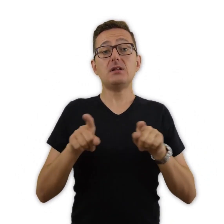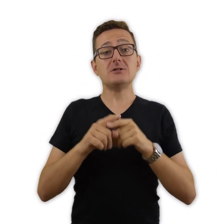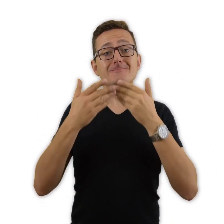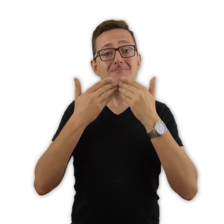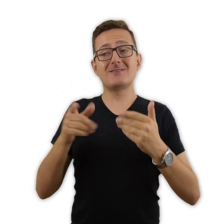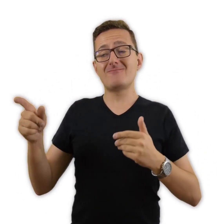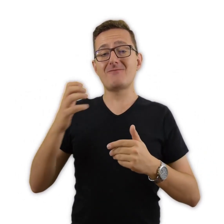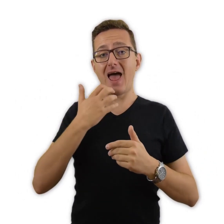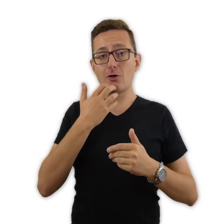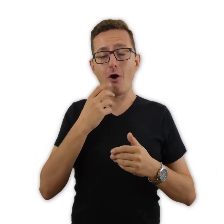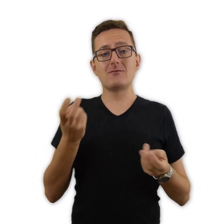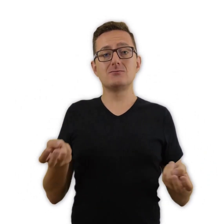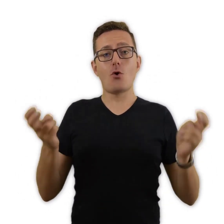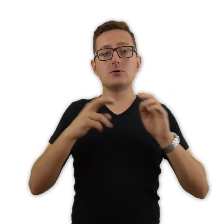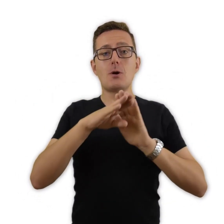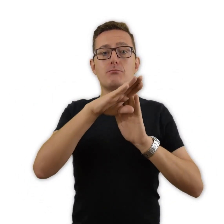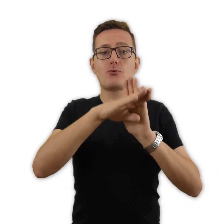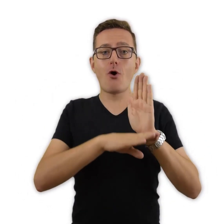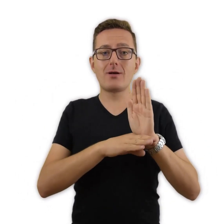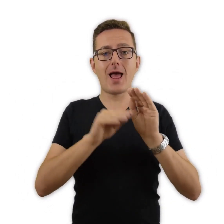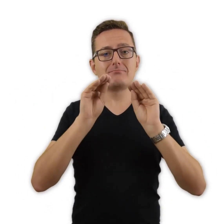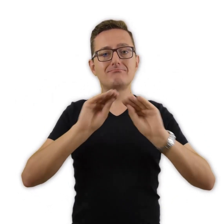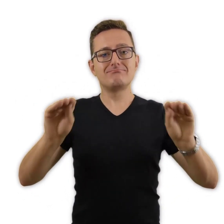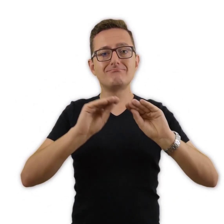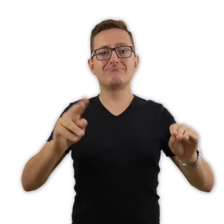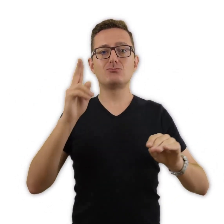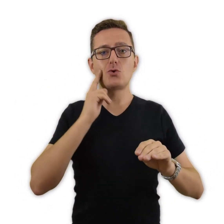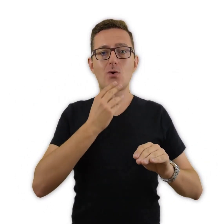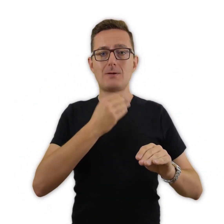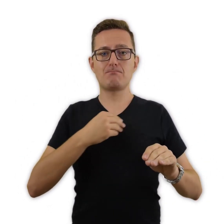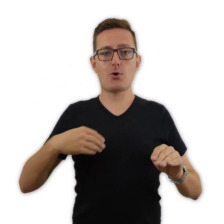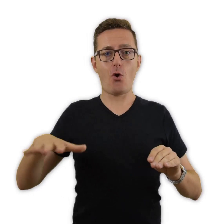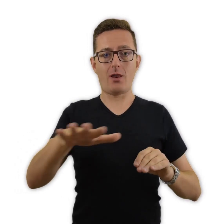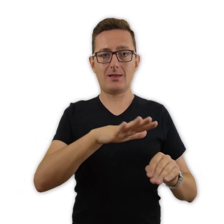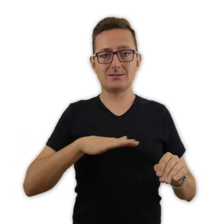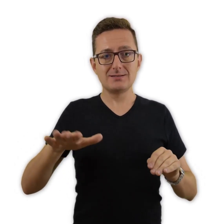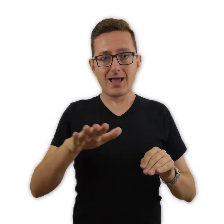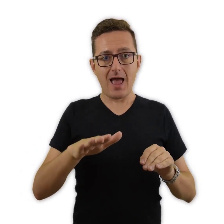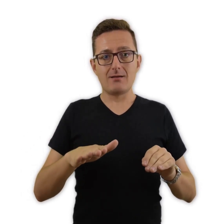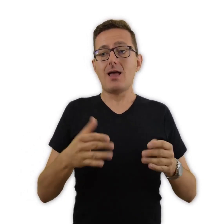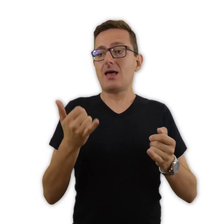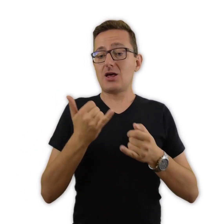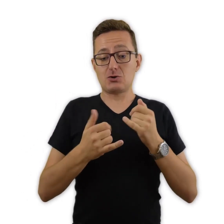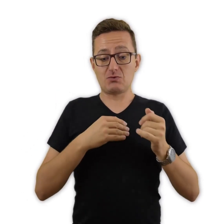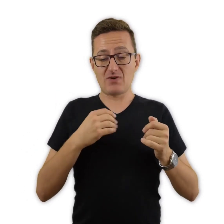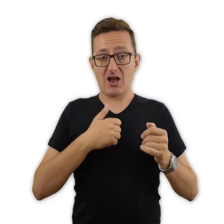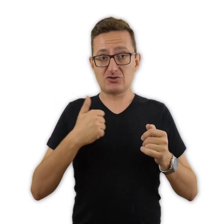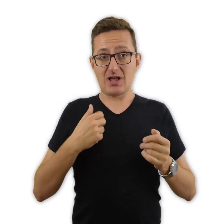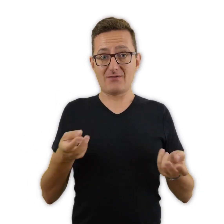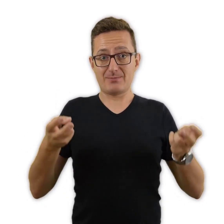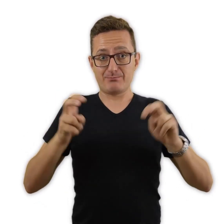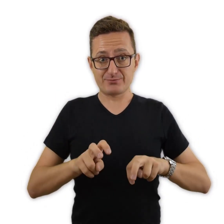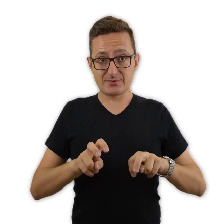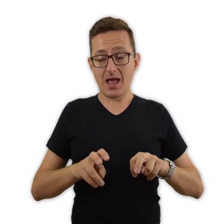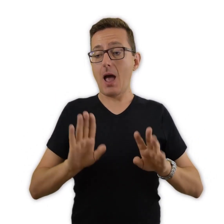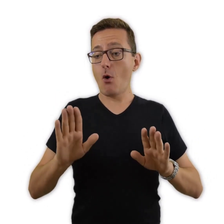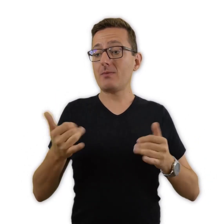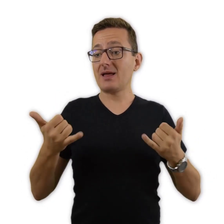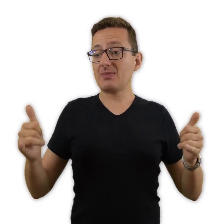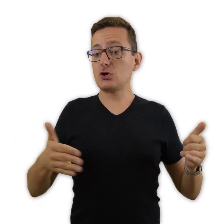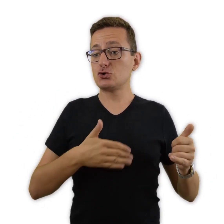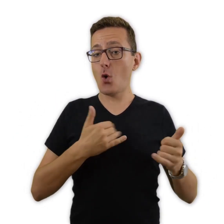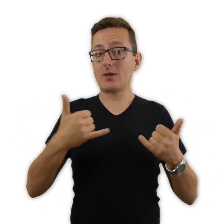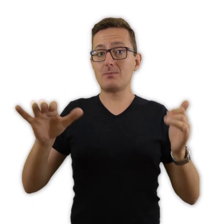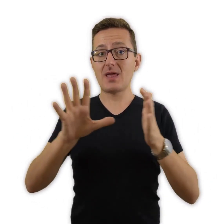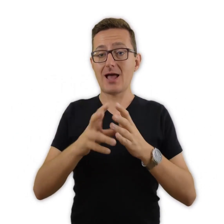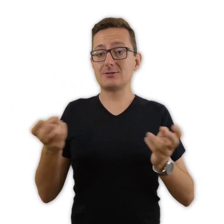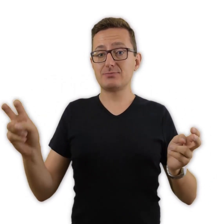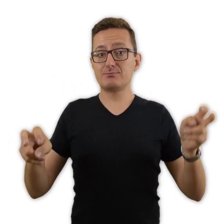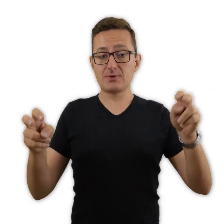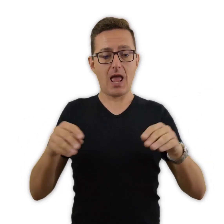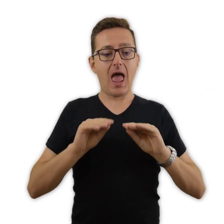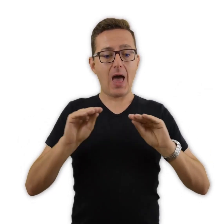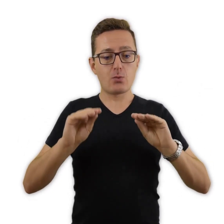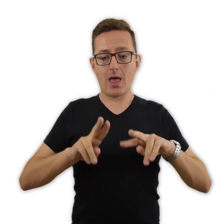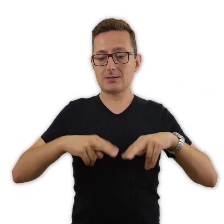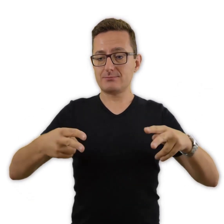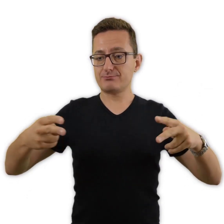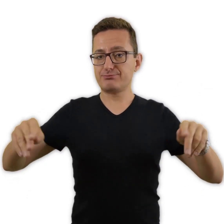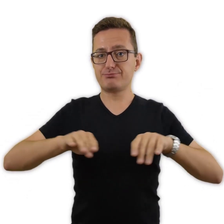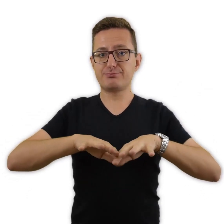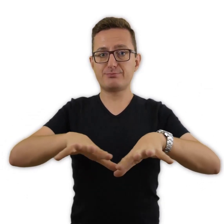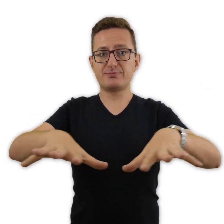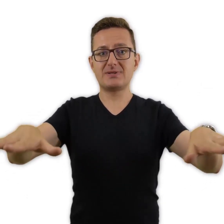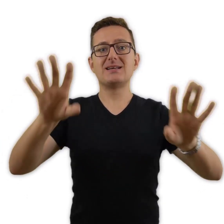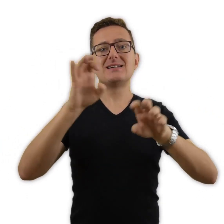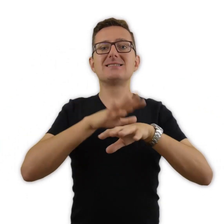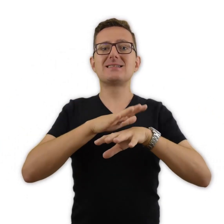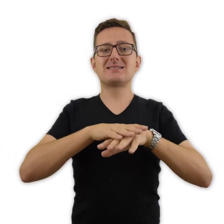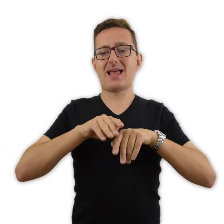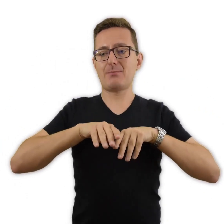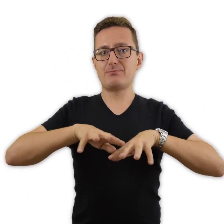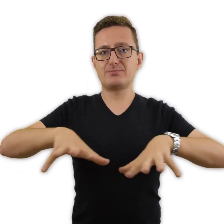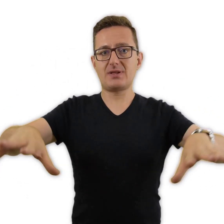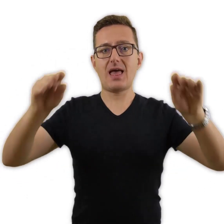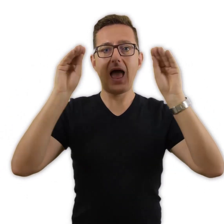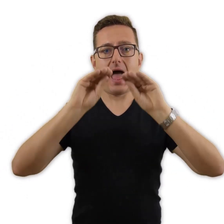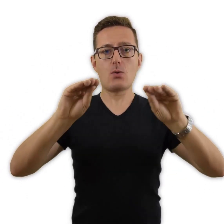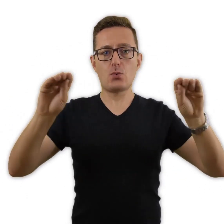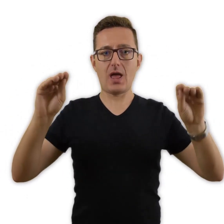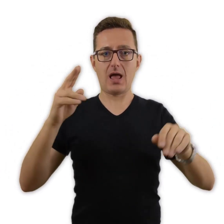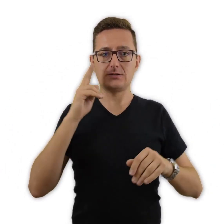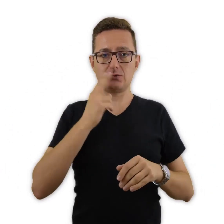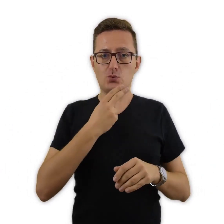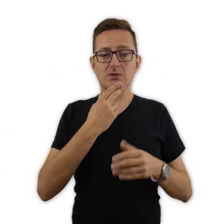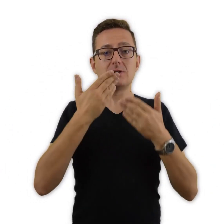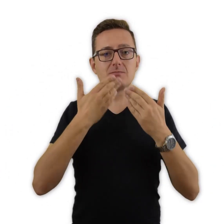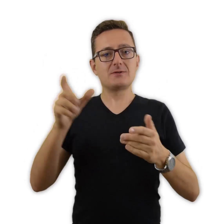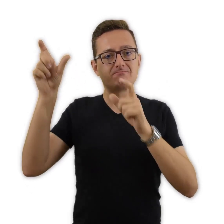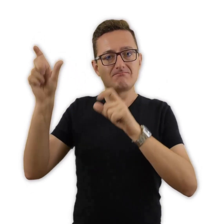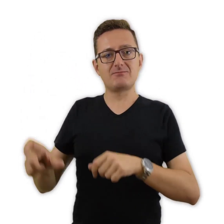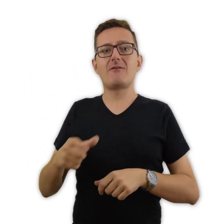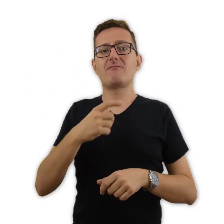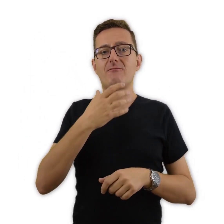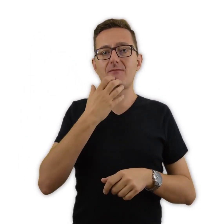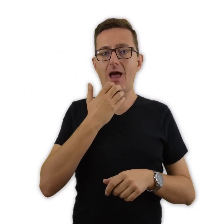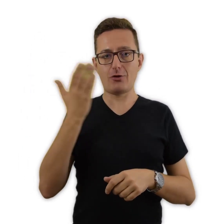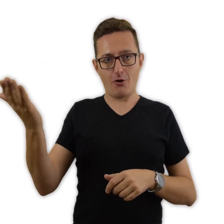Był pierwszym pionierem edukacji dzieci niesłyszących i niedosłyszących w różnych miastach całej Polsce.